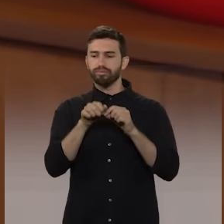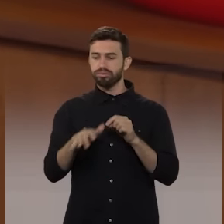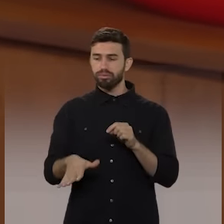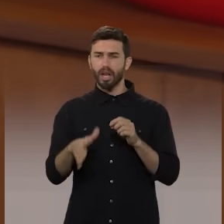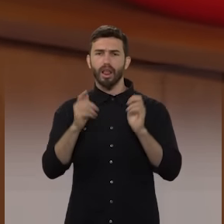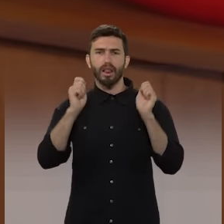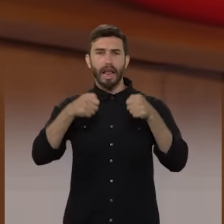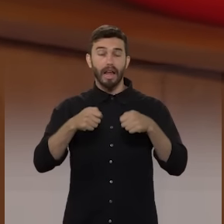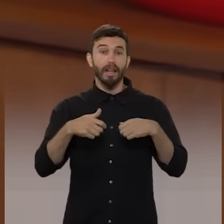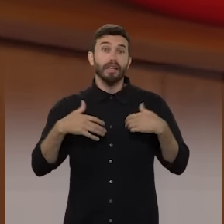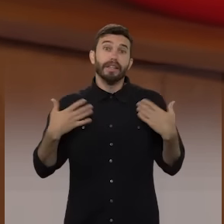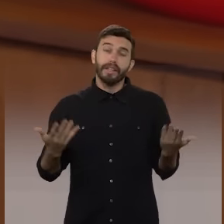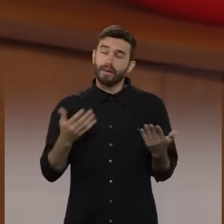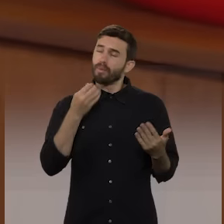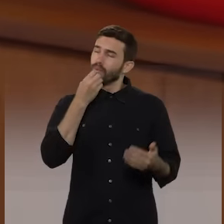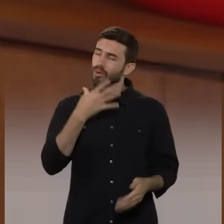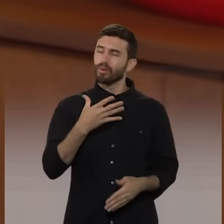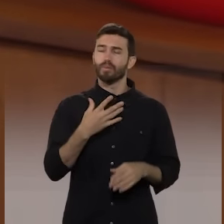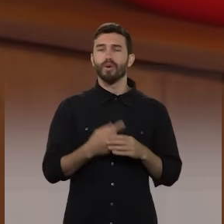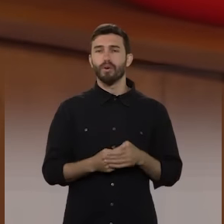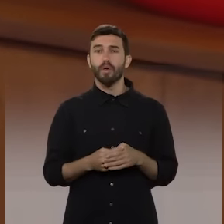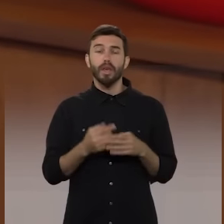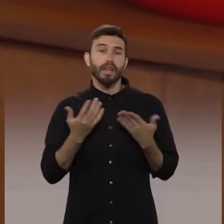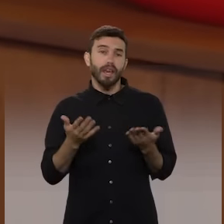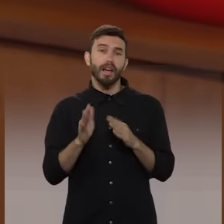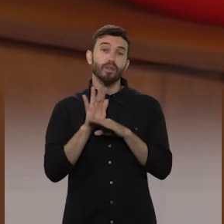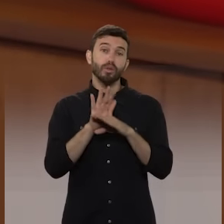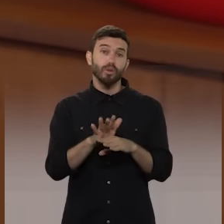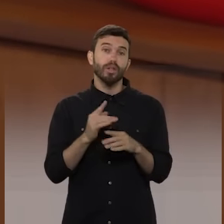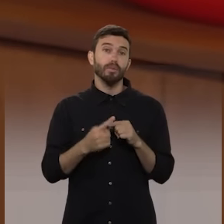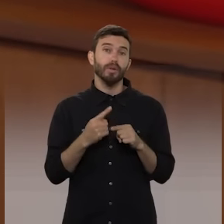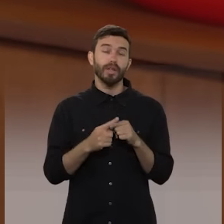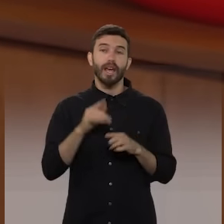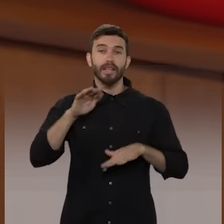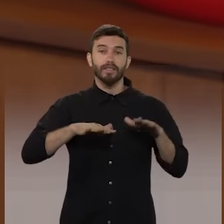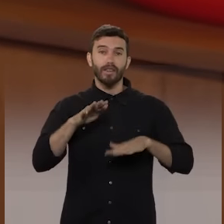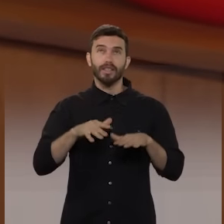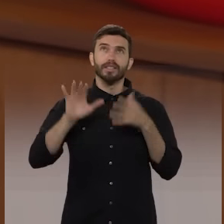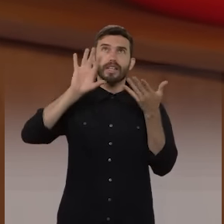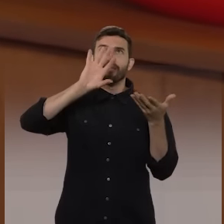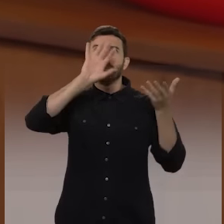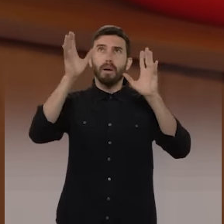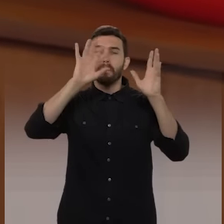permite que variações climáticas que sempre afetam a geração de energia, elas tenham impacto menor,